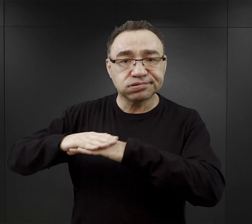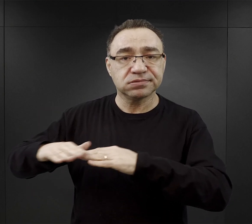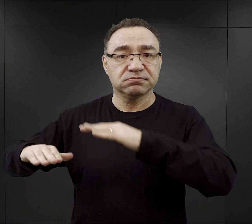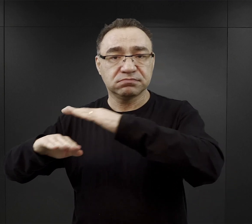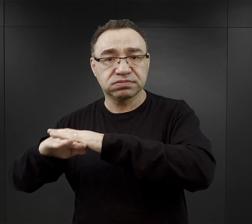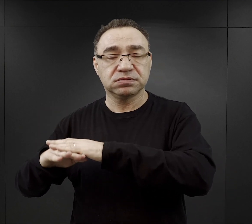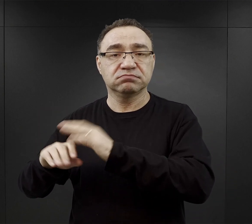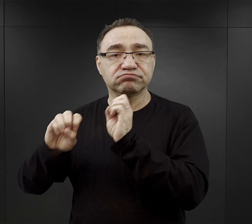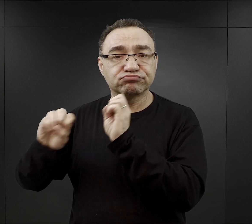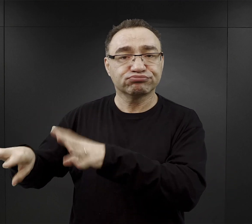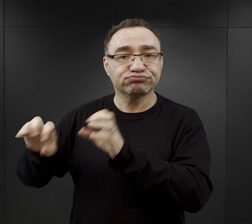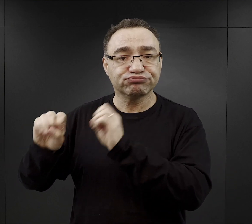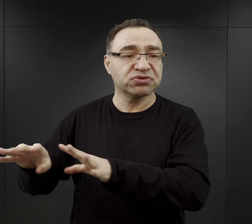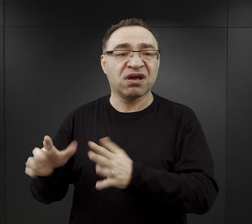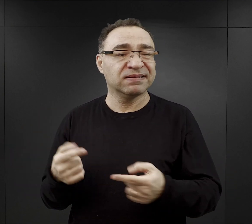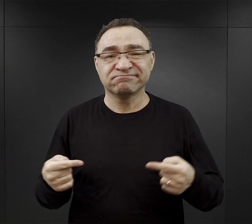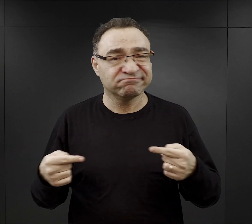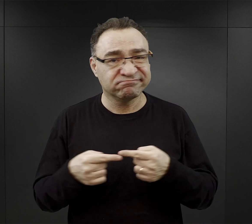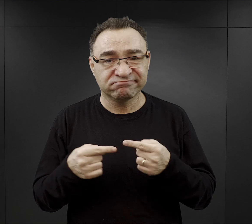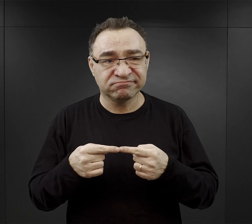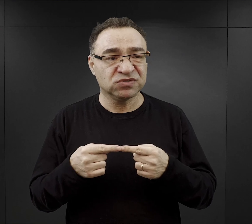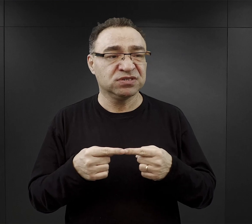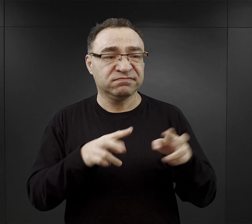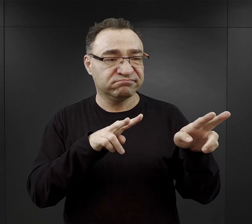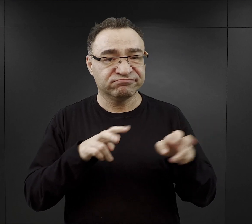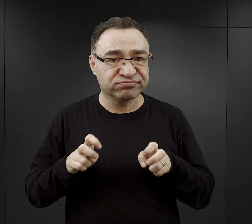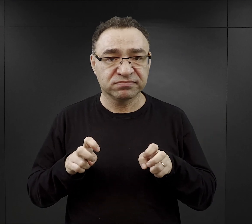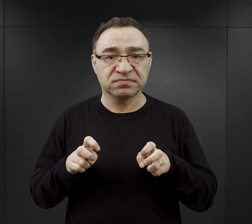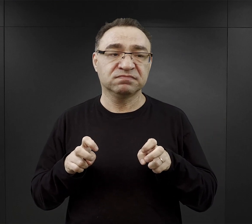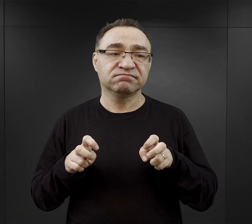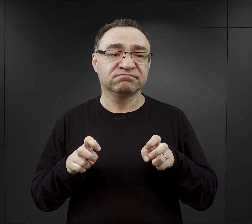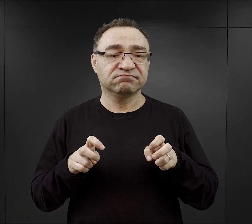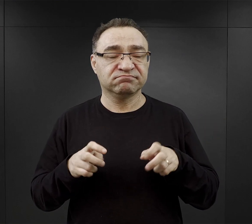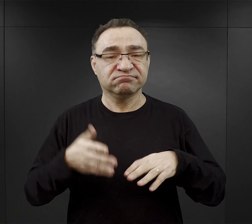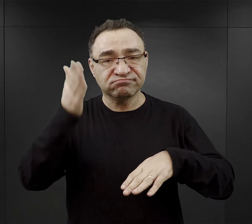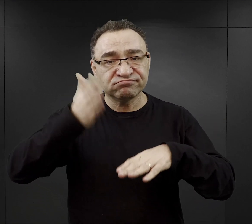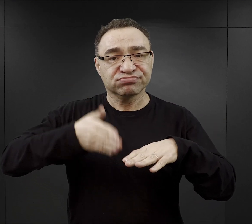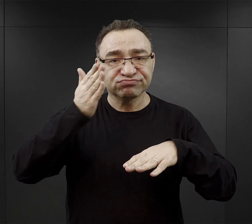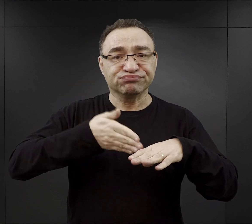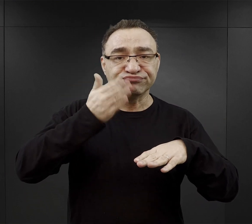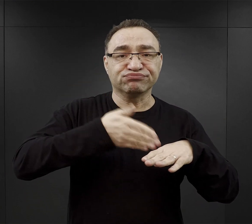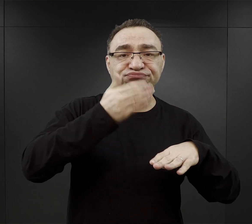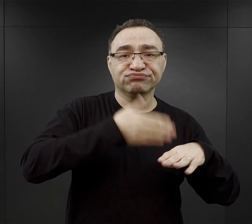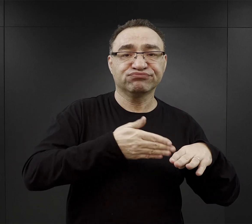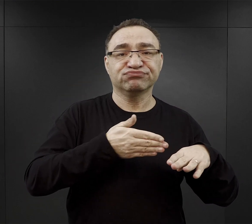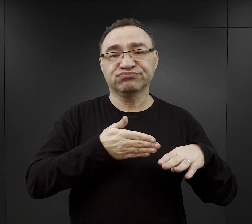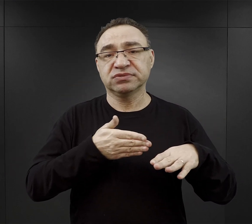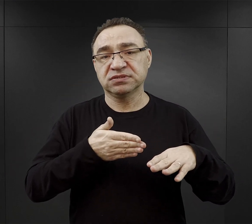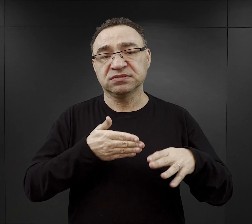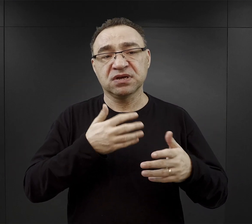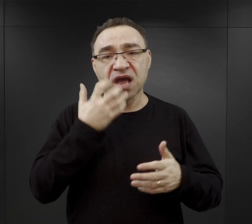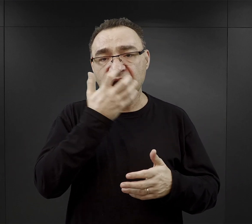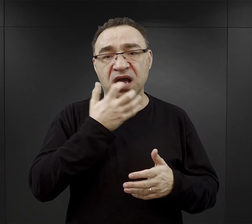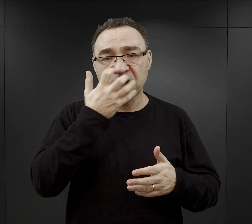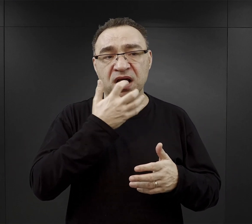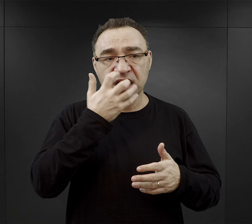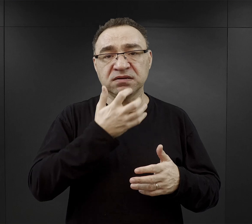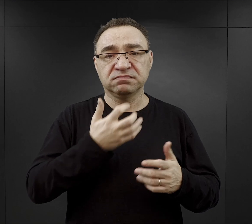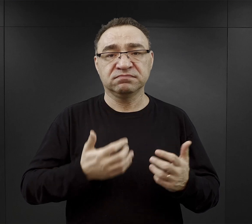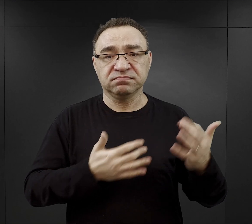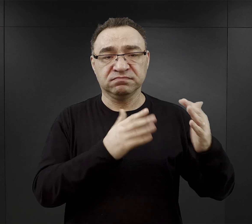a to co nie nadawało się już do powtórnego użytku było po prostu cięte, rąbane i służyło za opał w blokach mieszkalnych.